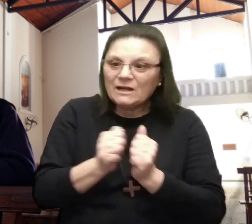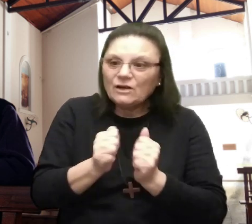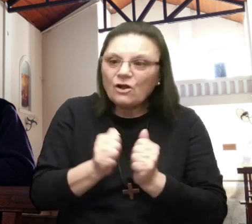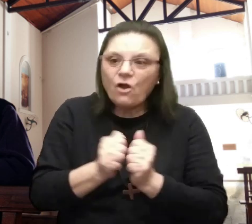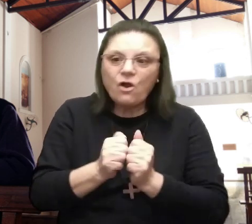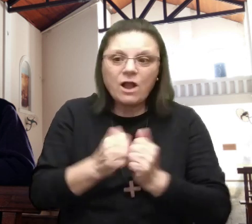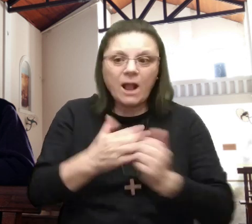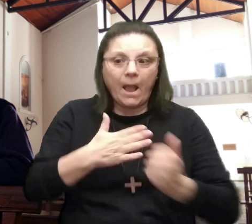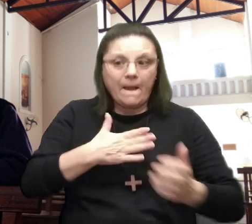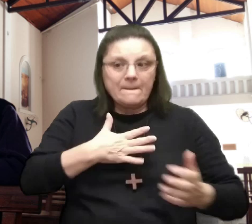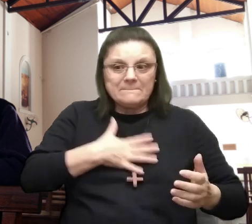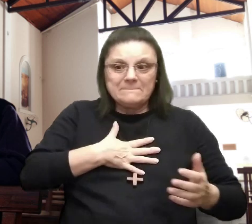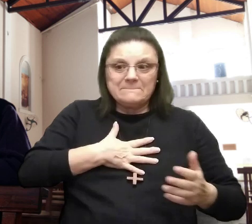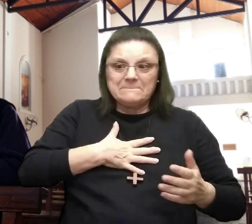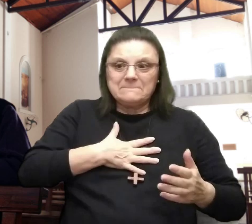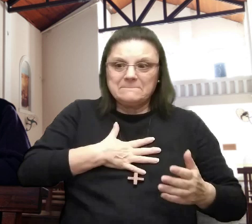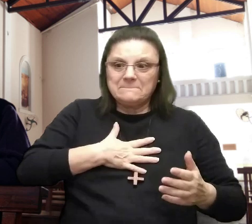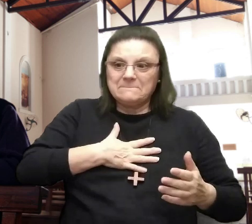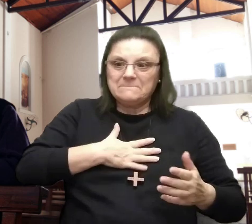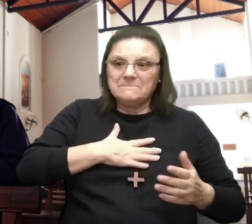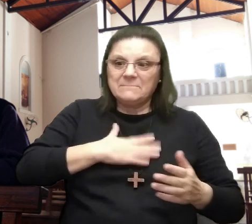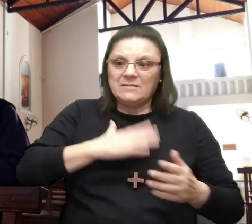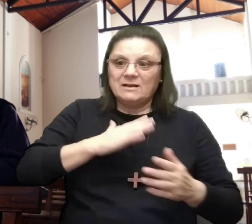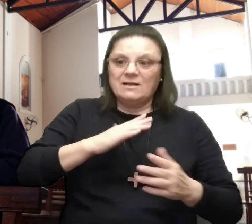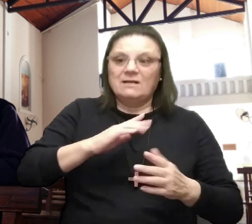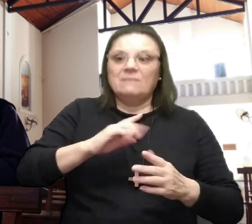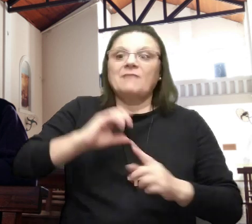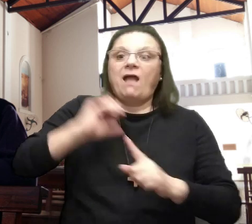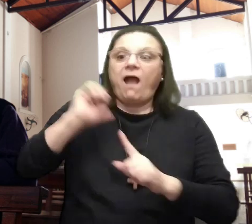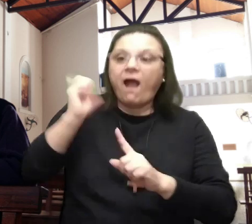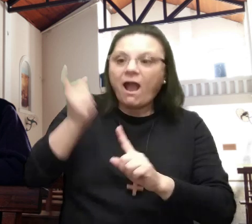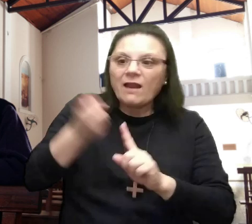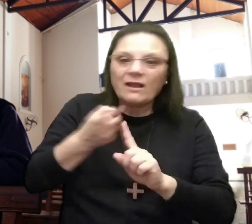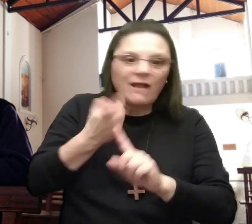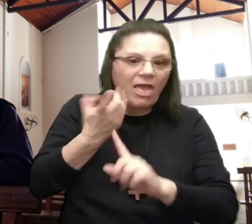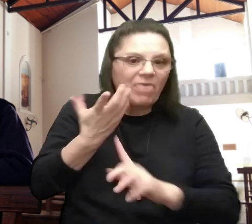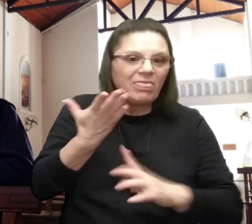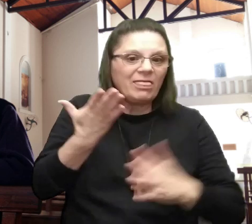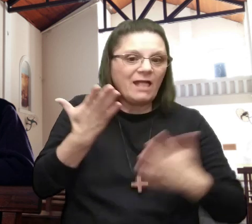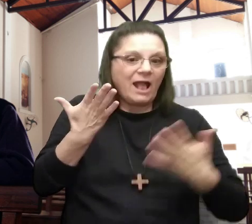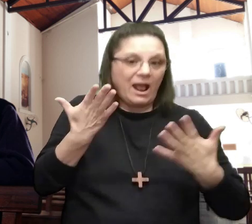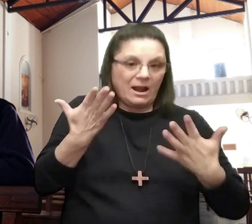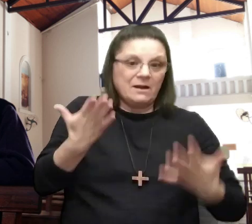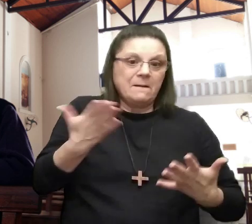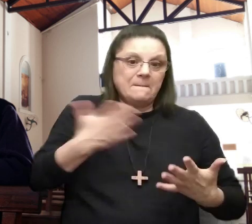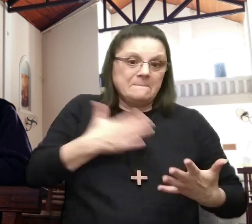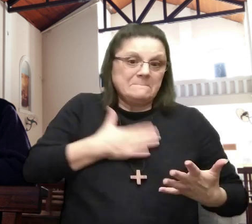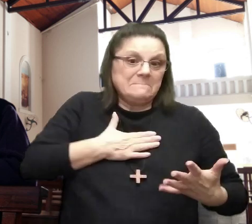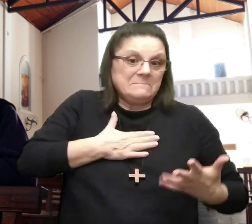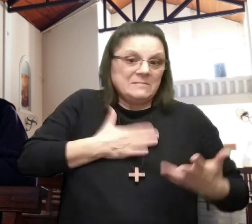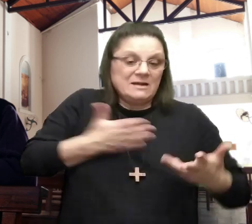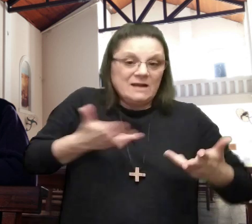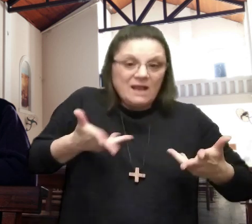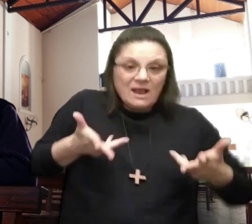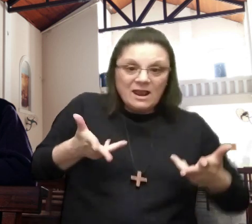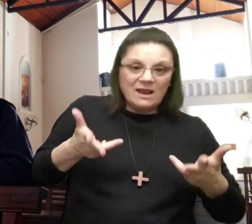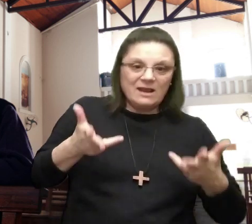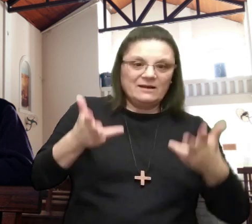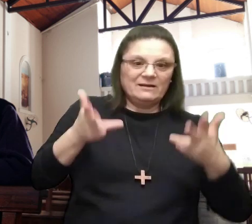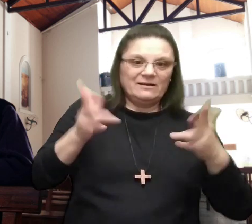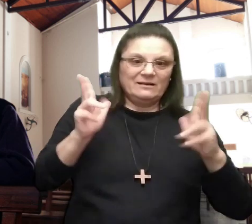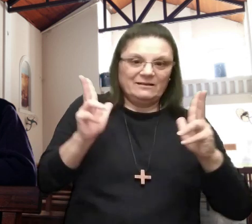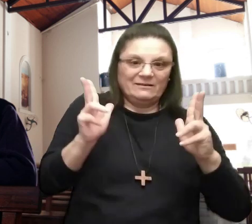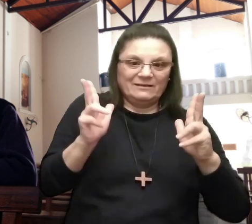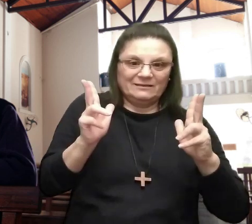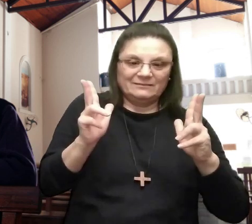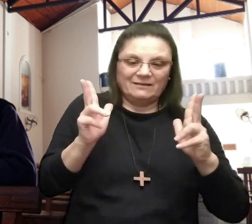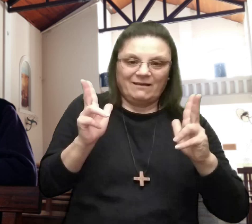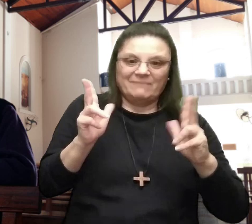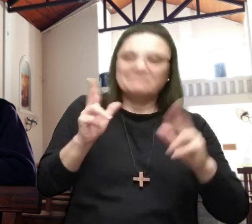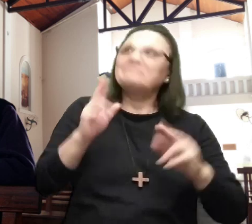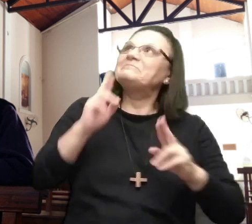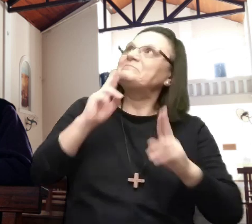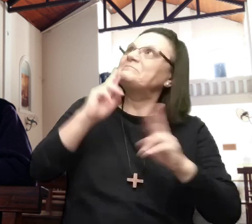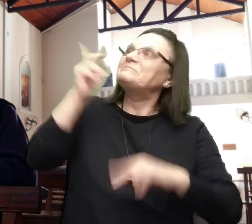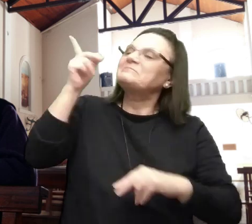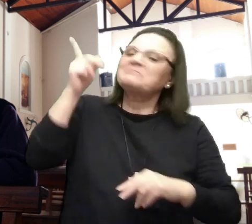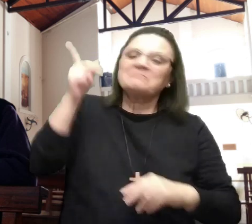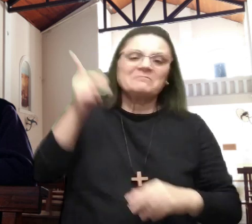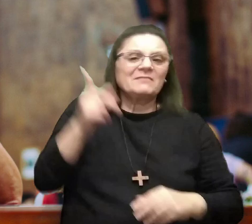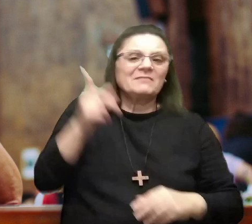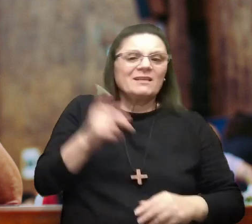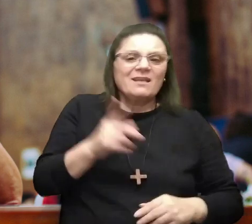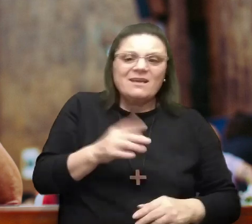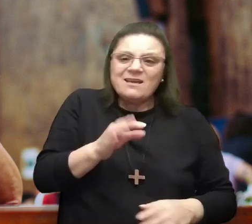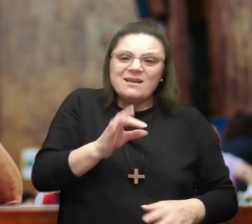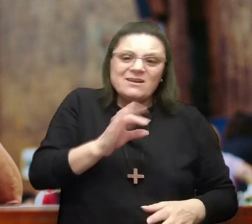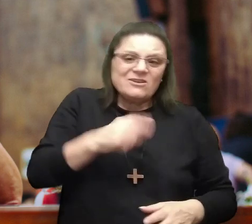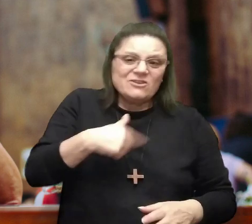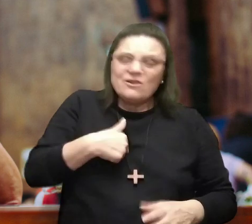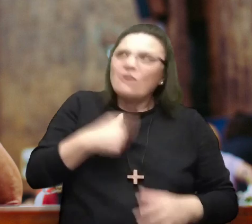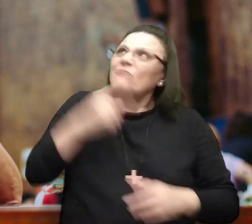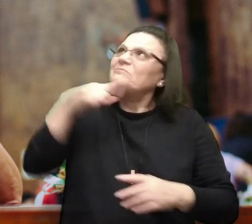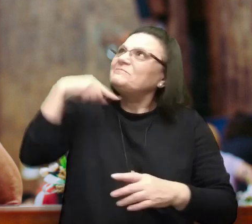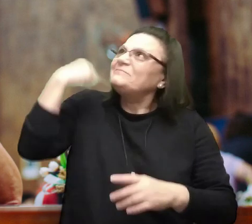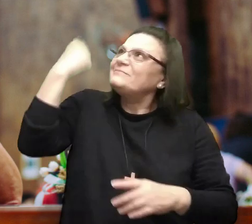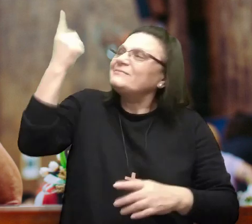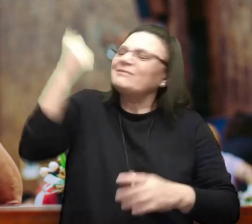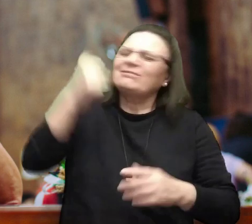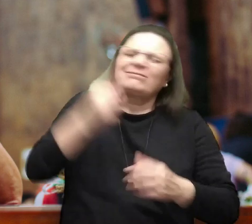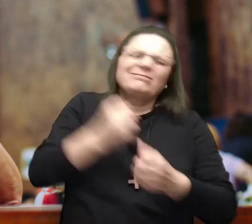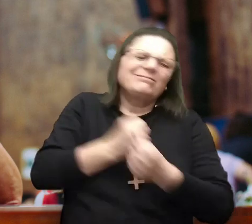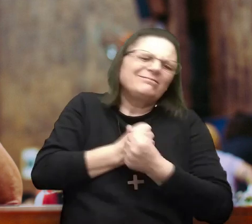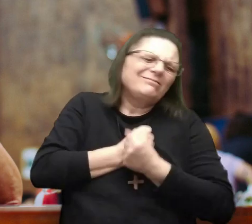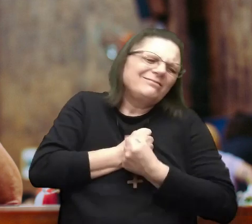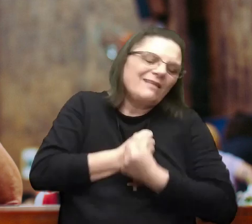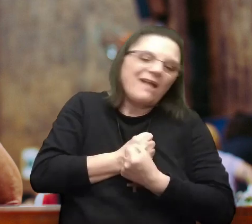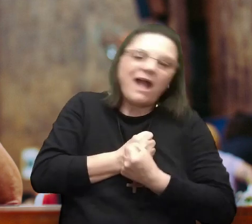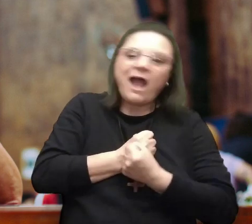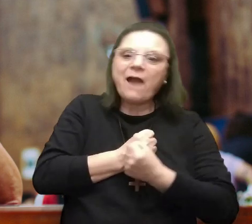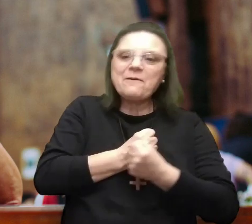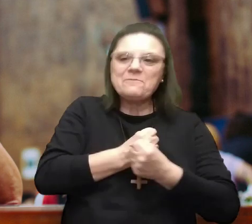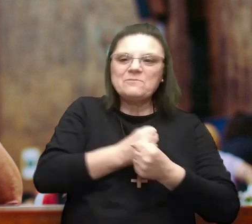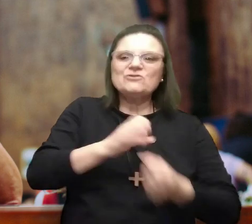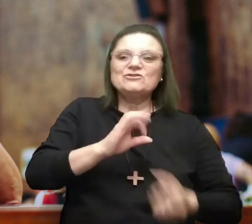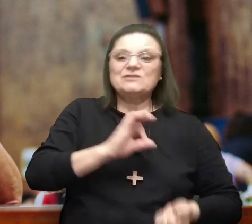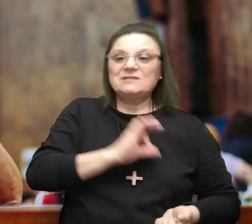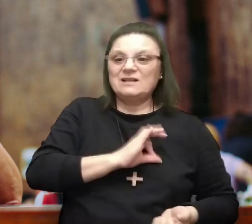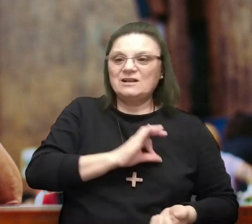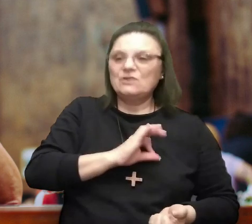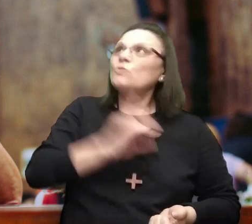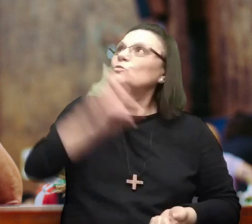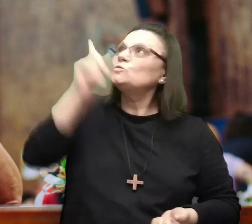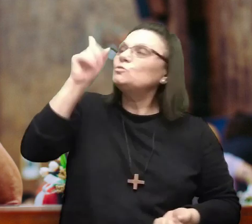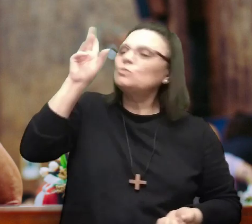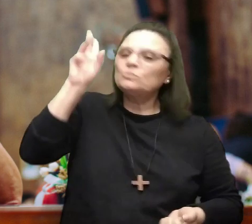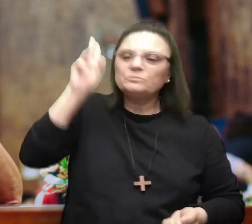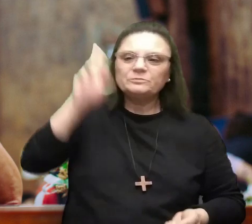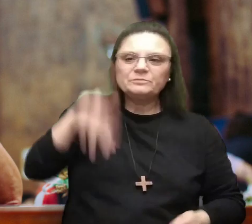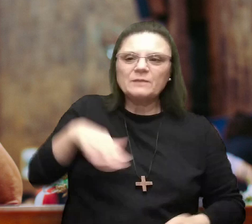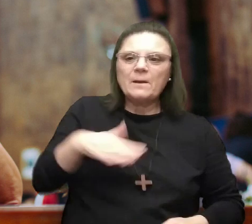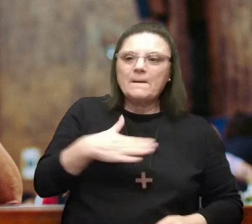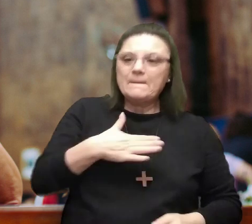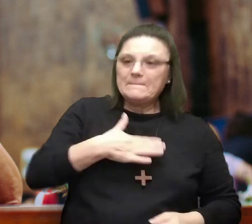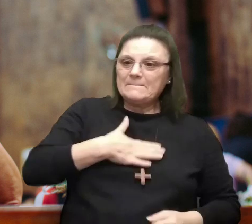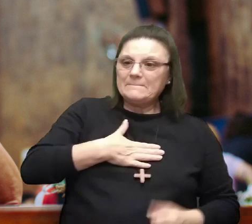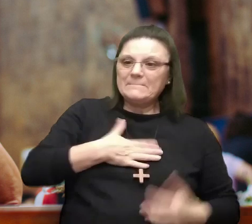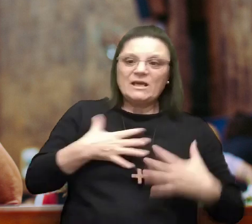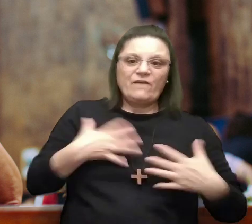Señor, mi roca, mi alcázar, mi libertador. R.